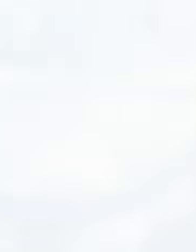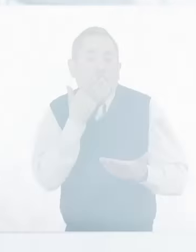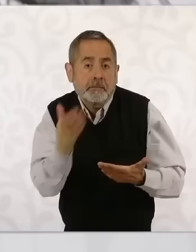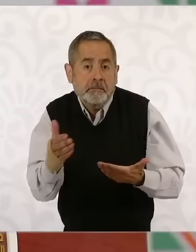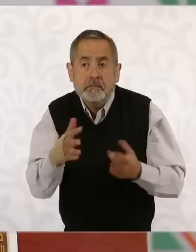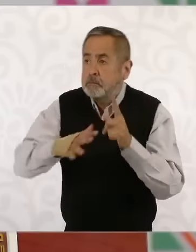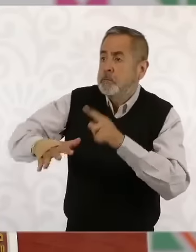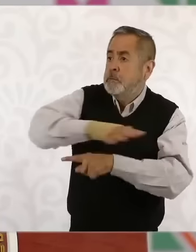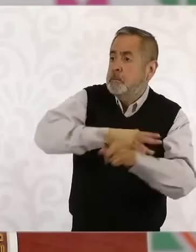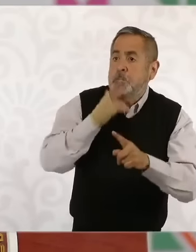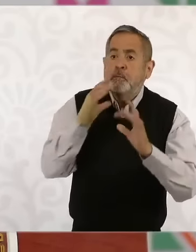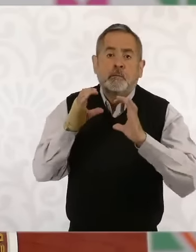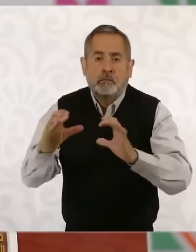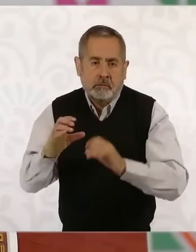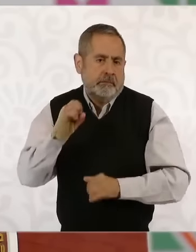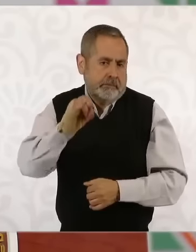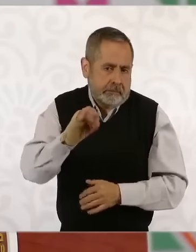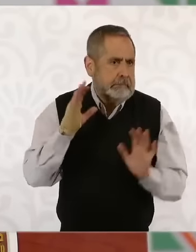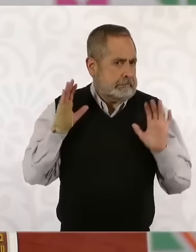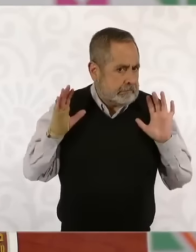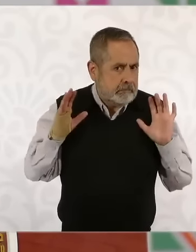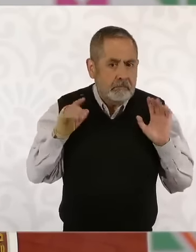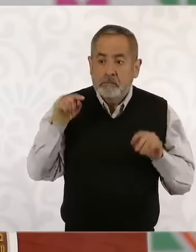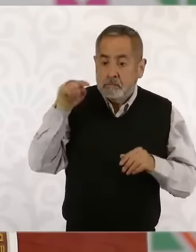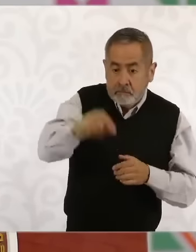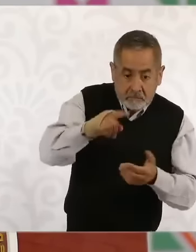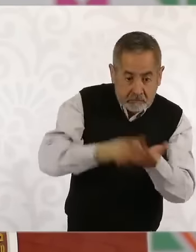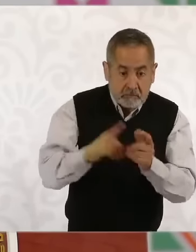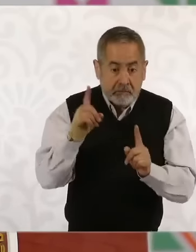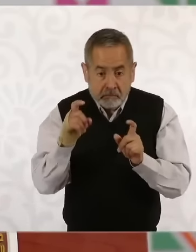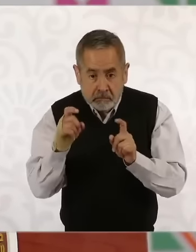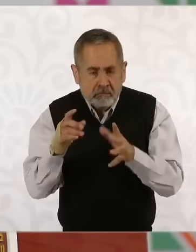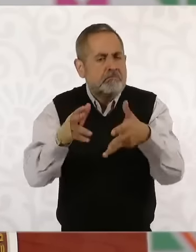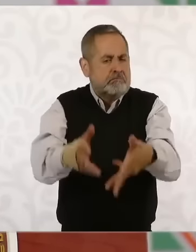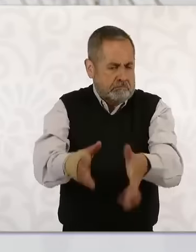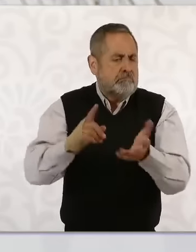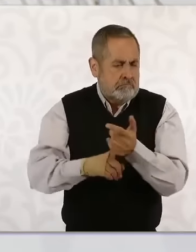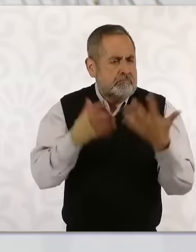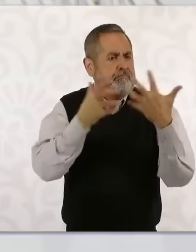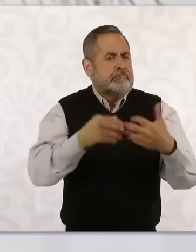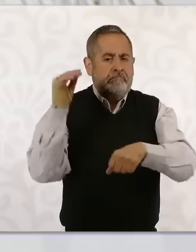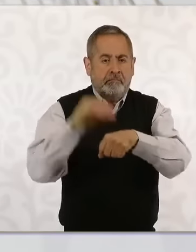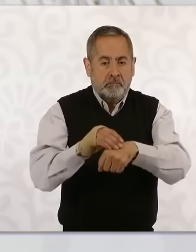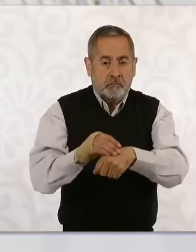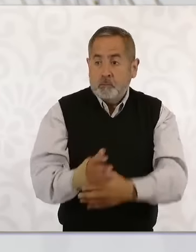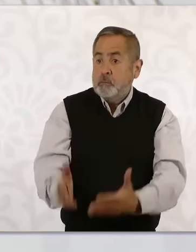de México siempre lo ha dicho. México está abierto para quienes buscan invertir bien y no para evadir